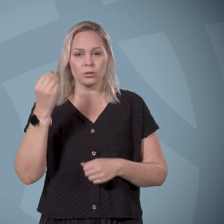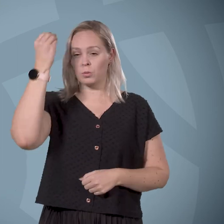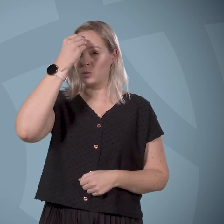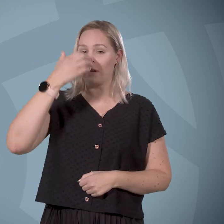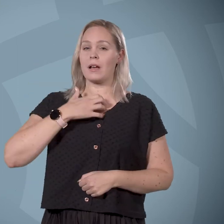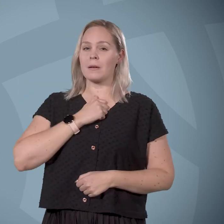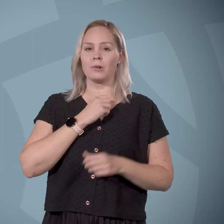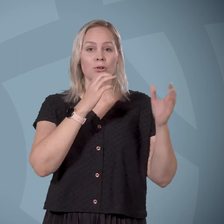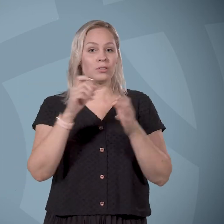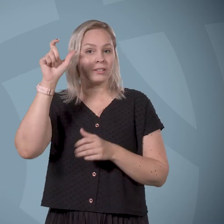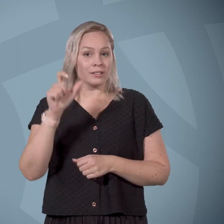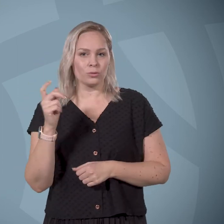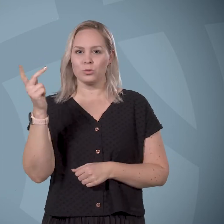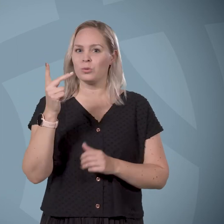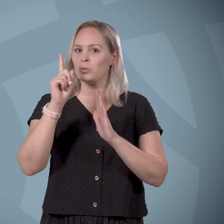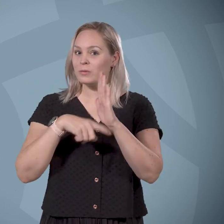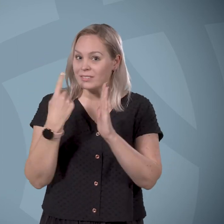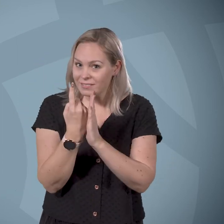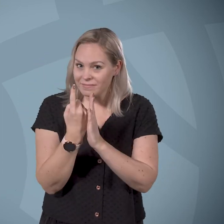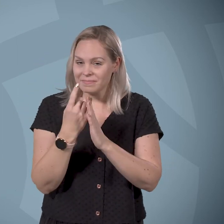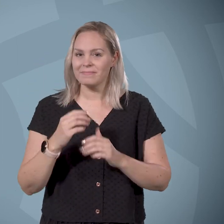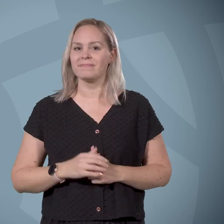uniapneahoitajan kyselytunnin.